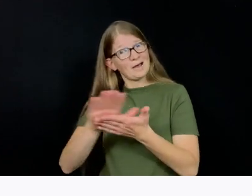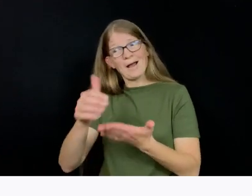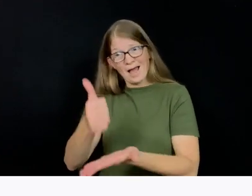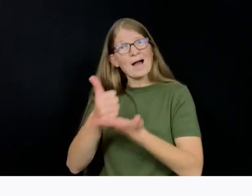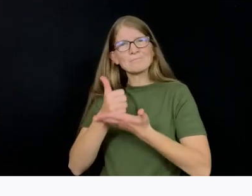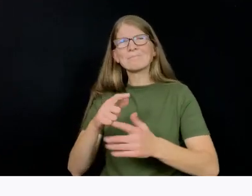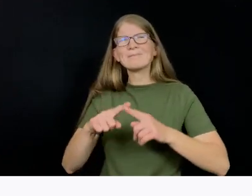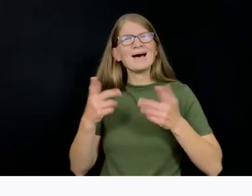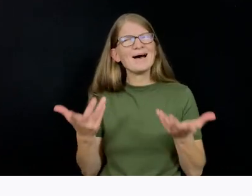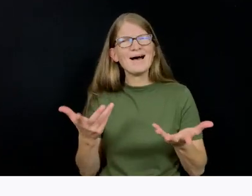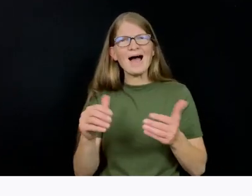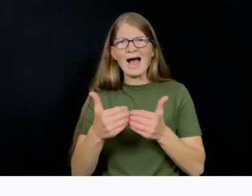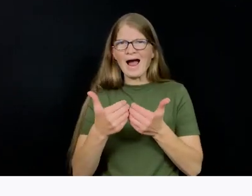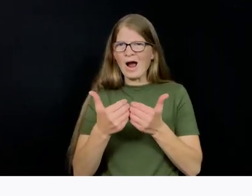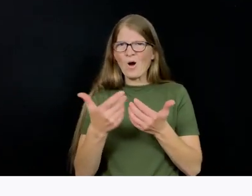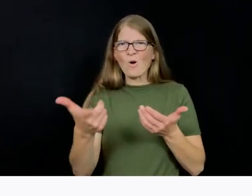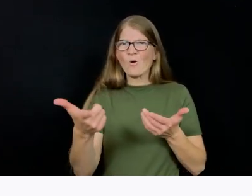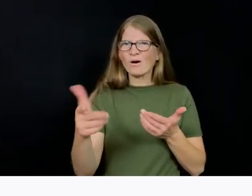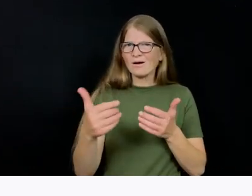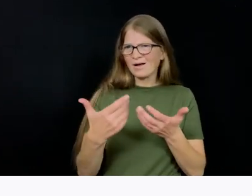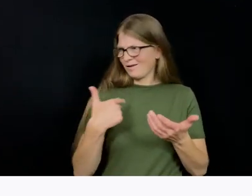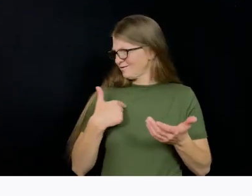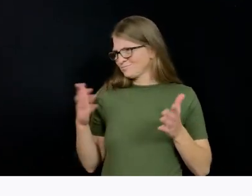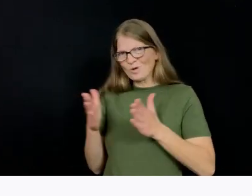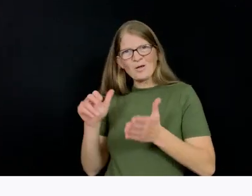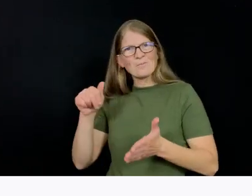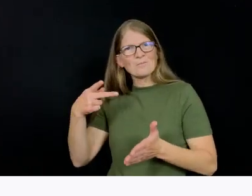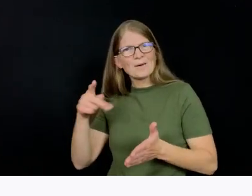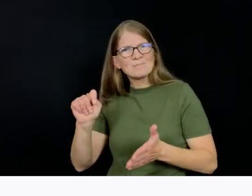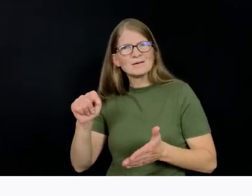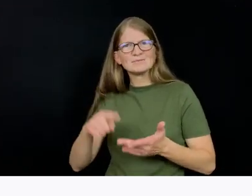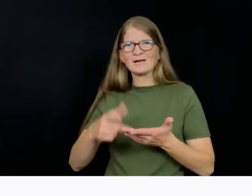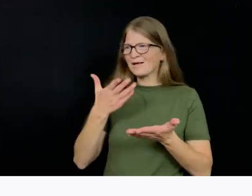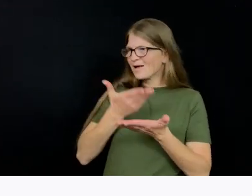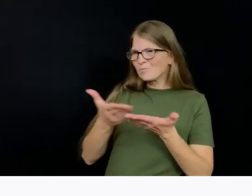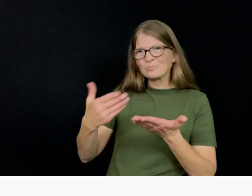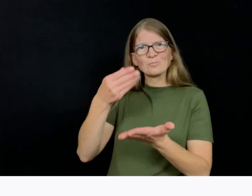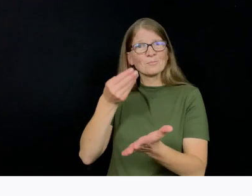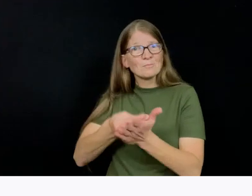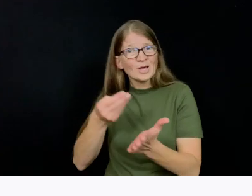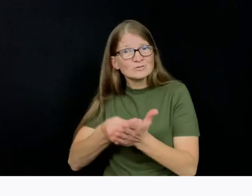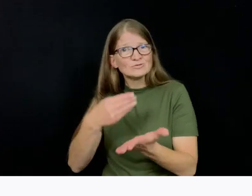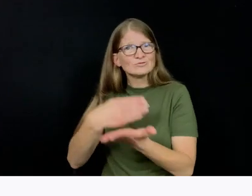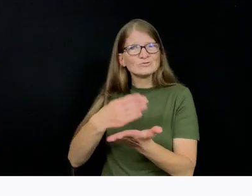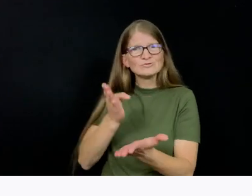ماذا لو كانت لديّ مساحة صغيرة؟ أو كانت ميزانية صغيرة؟ أو ماذا لو كنت أريد الحصول على أفضل المعدّات فقط؟